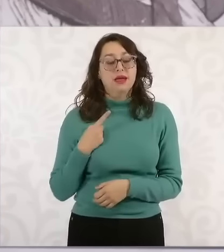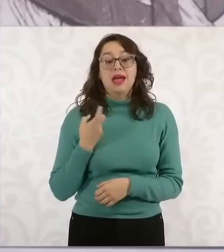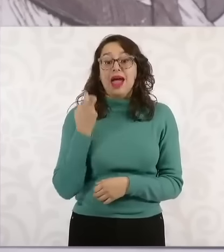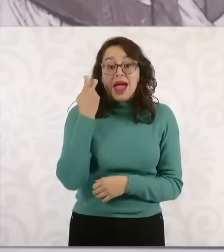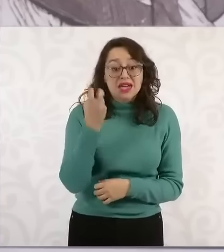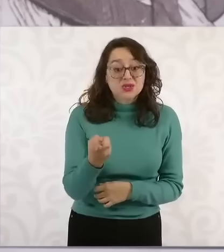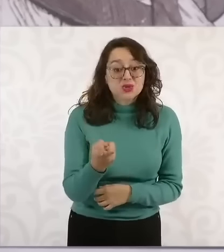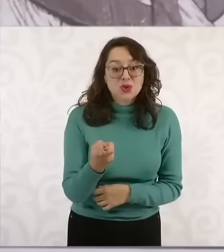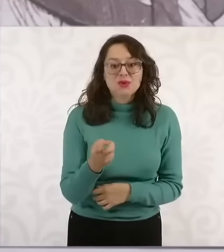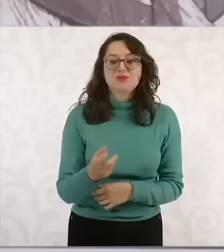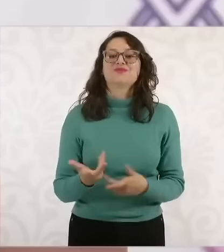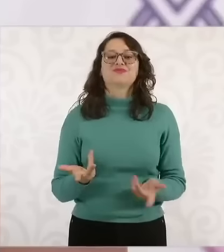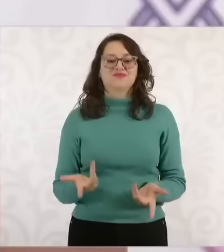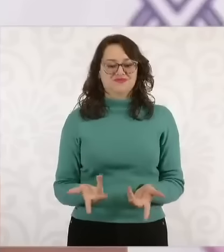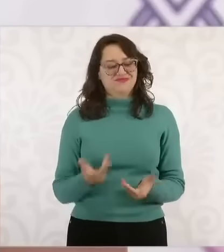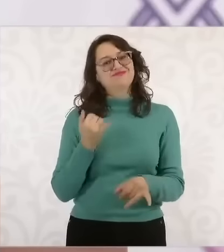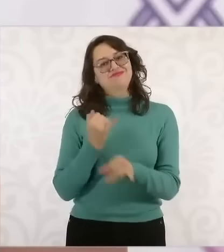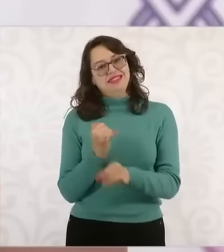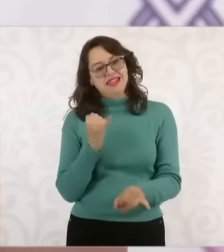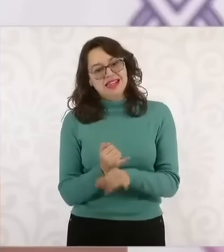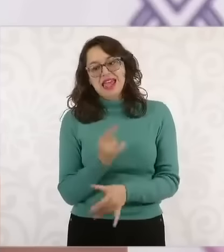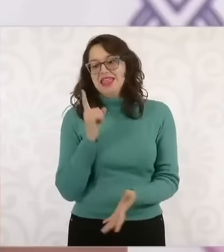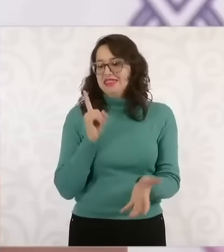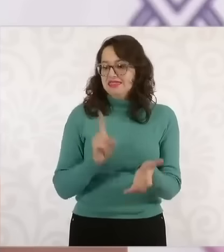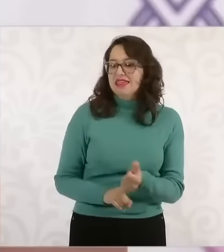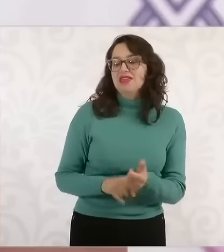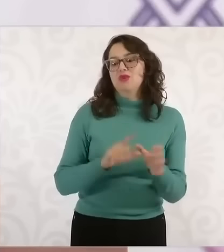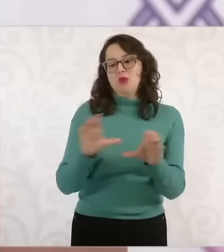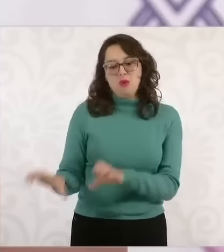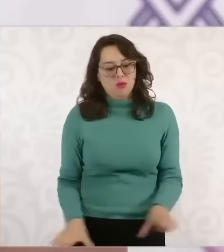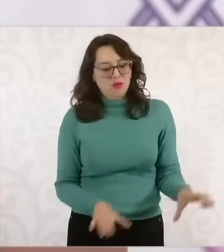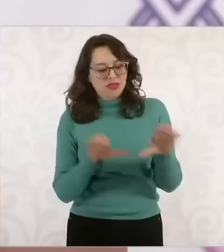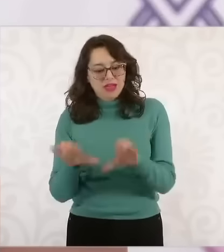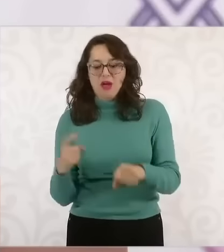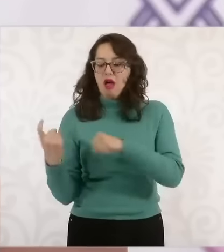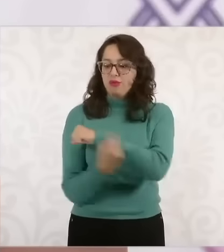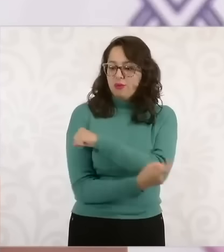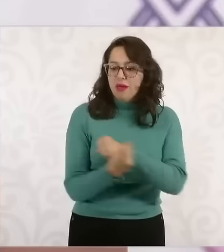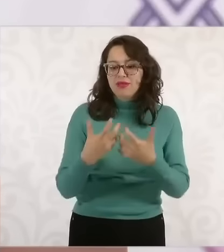eso tiene que ser un proceso de digitalización, se tiene que hacer de manera automática.